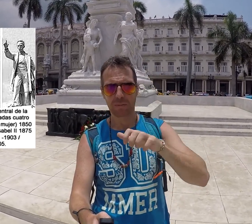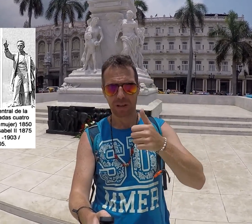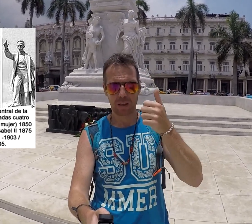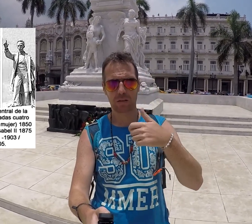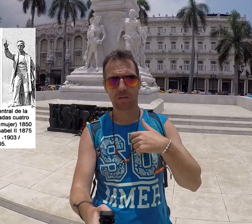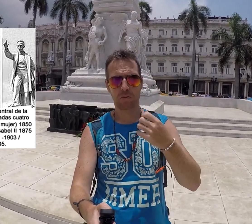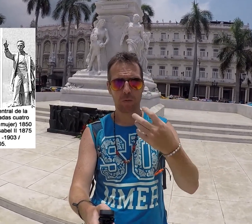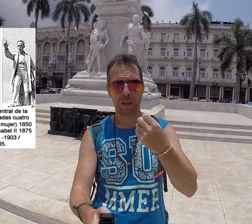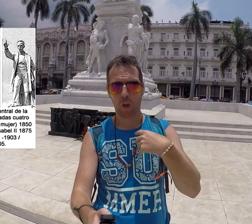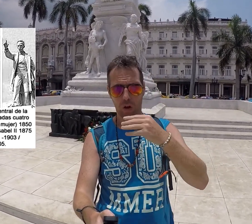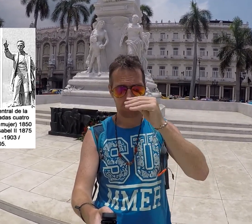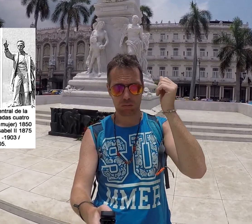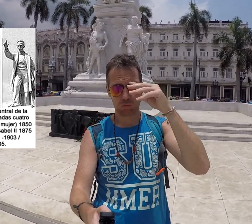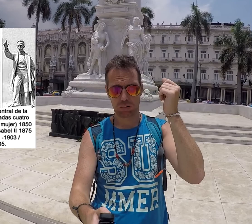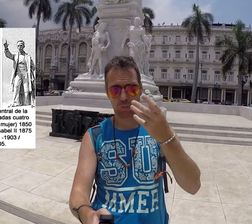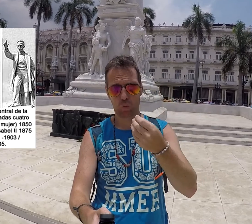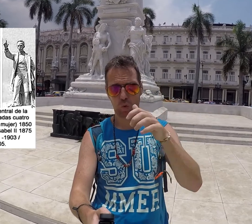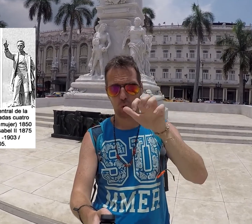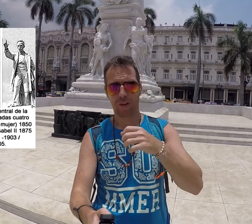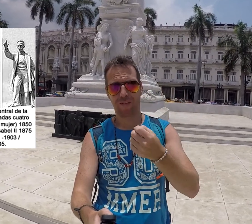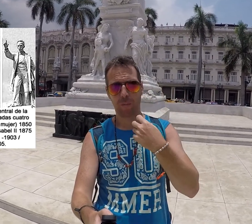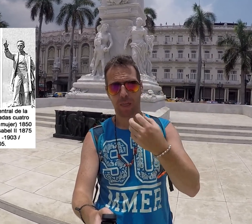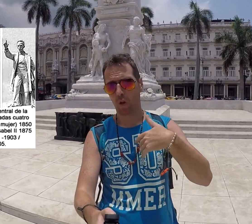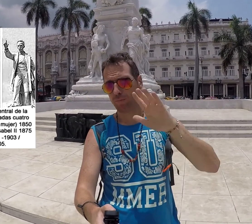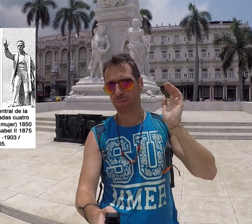Hay mucha información pero se me ha olvidado